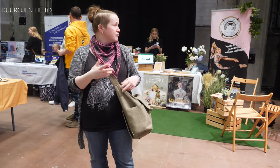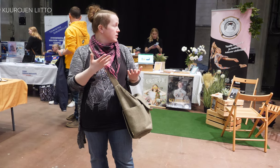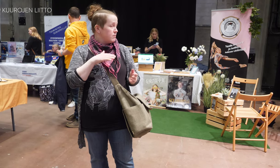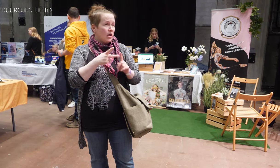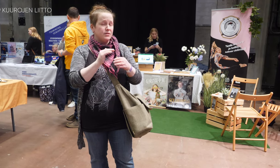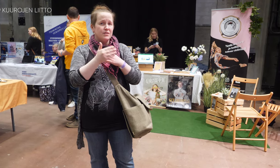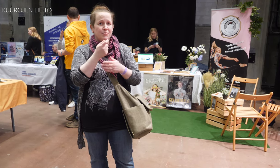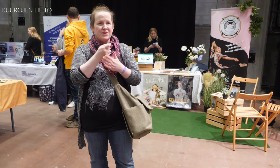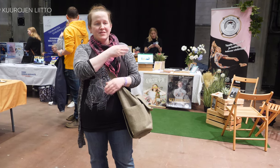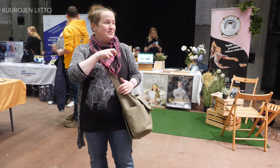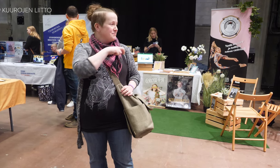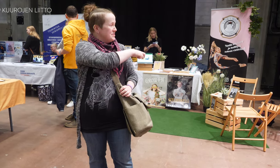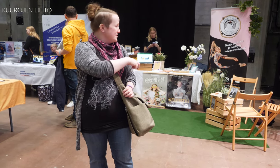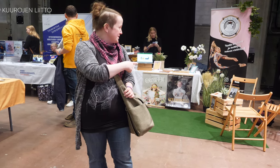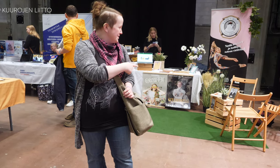Hän palasikin taas piirtämään.